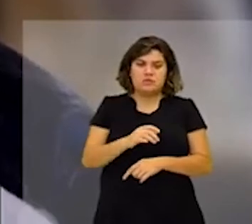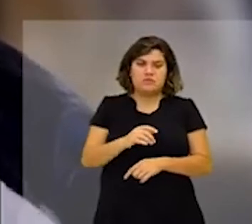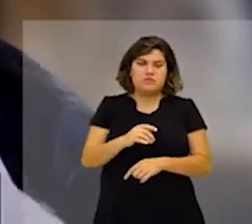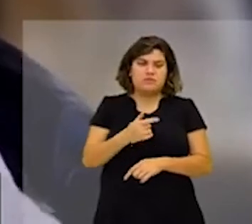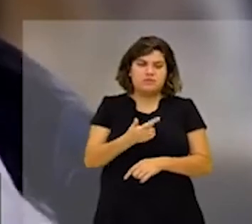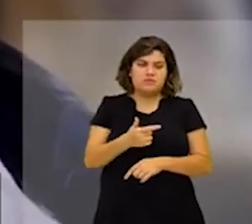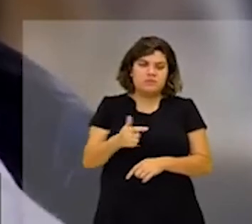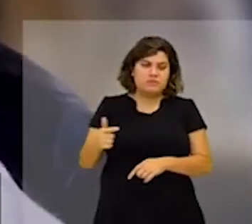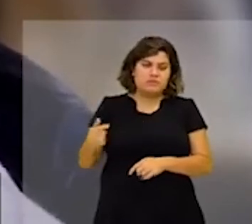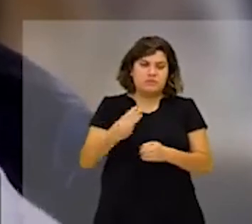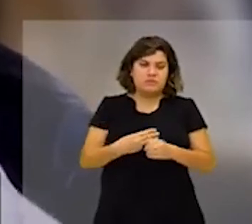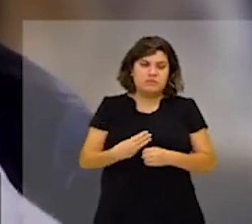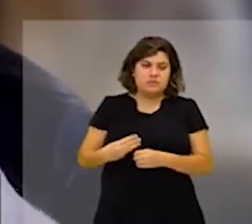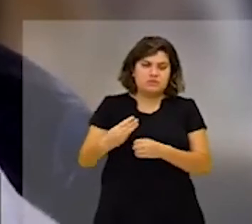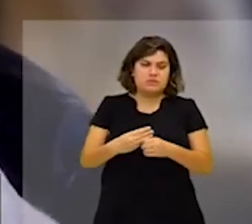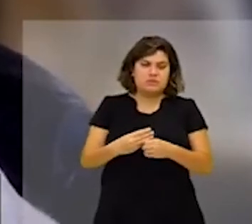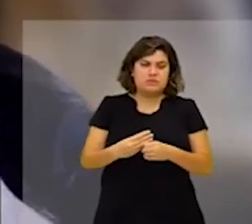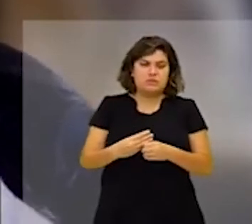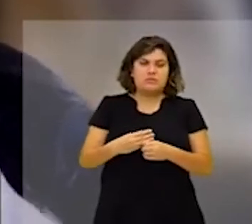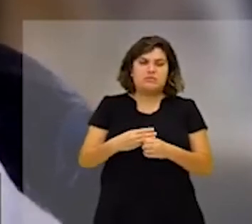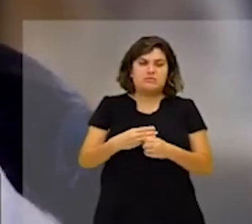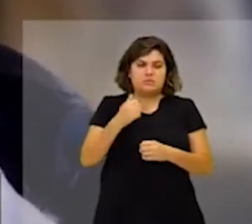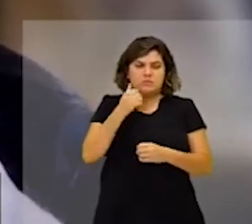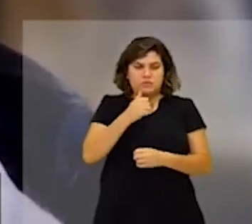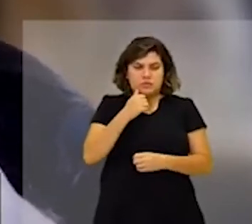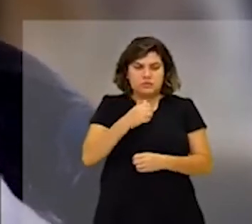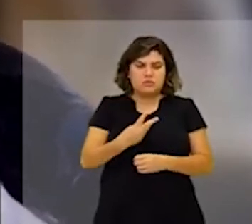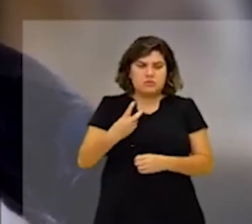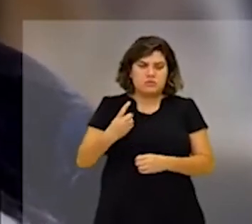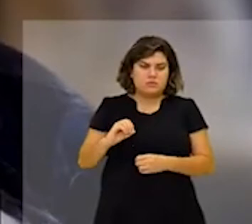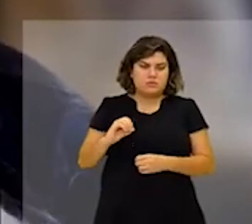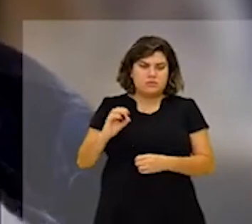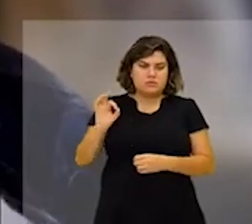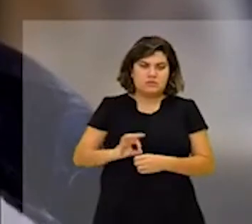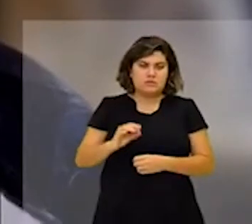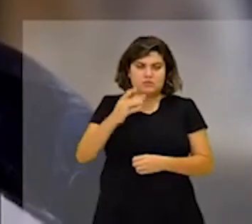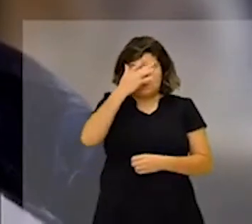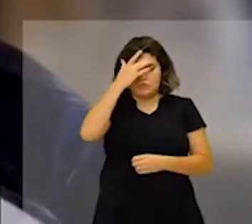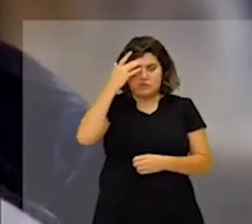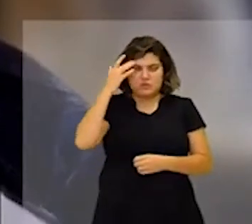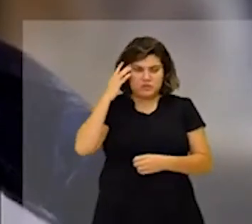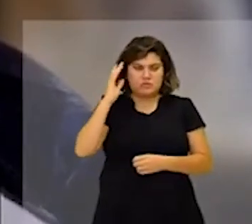trans foram eleitas em todo o país houve um caso de violência política a cada 3 horas na